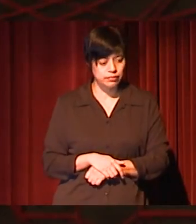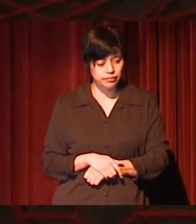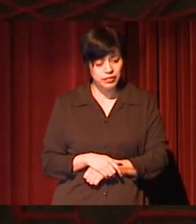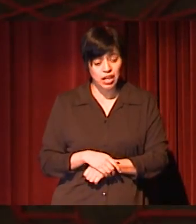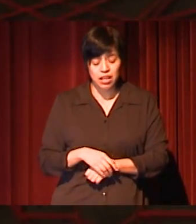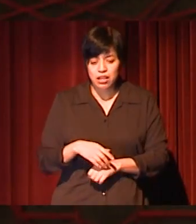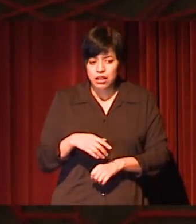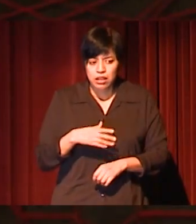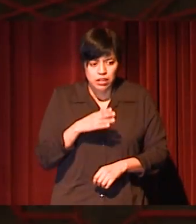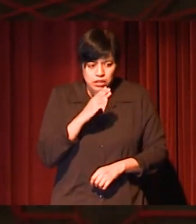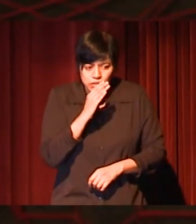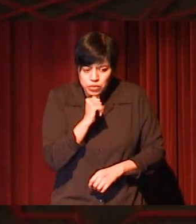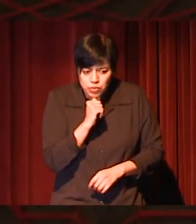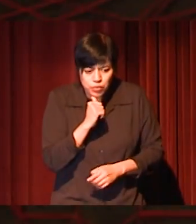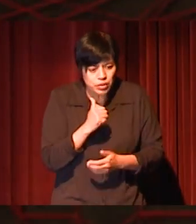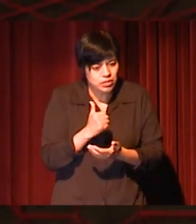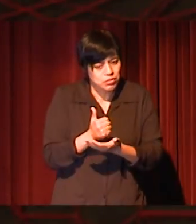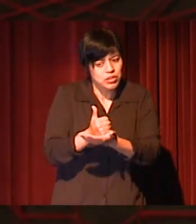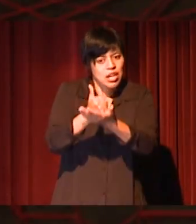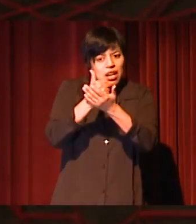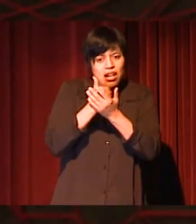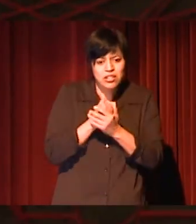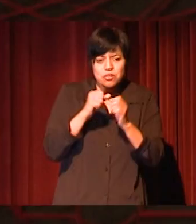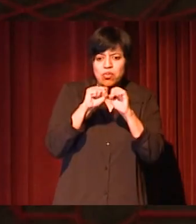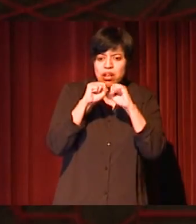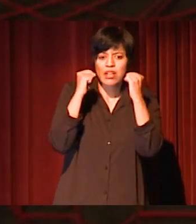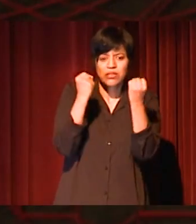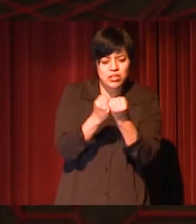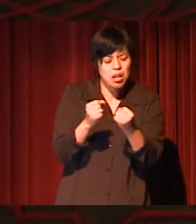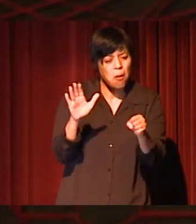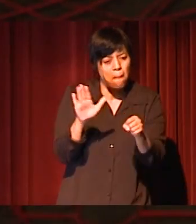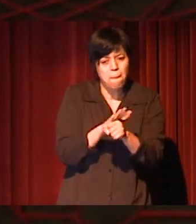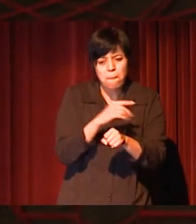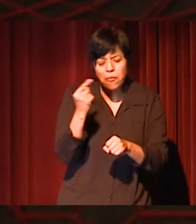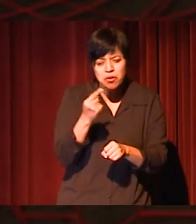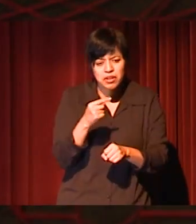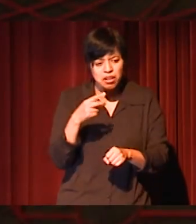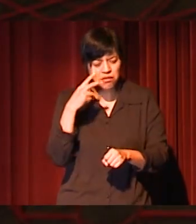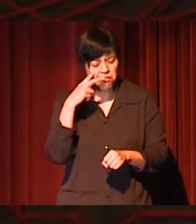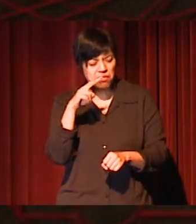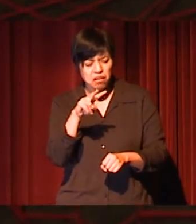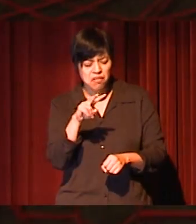Y no puedes buscar aire en la sociedad, porque ahí nadie valora lo que haces,